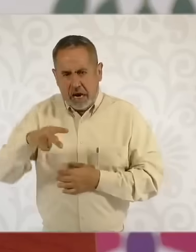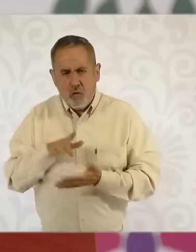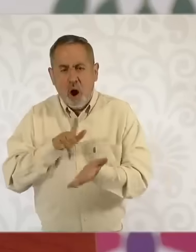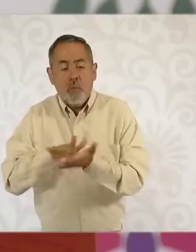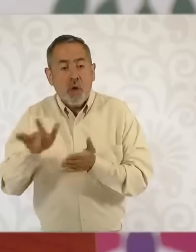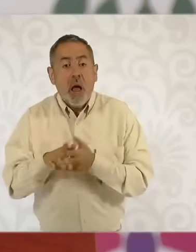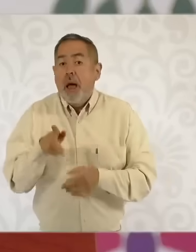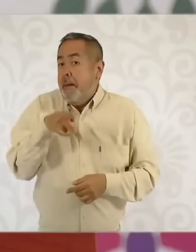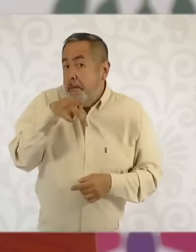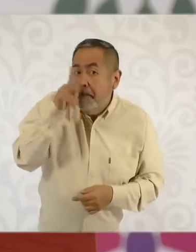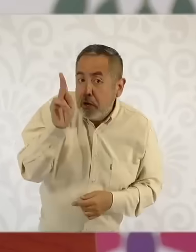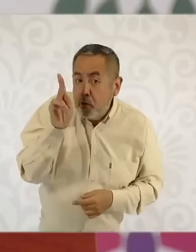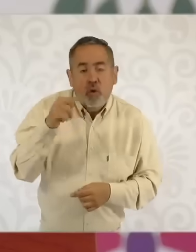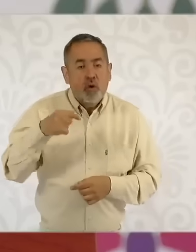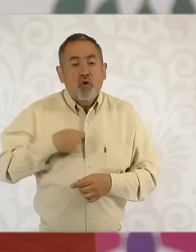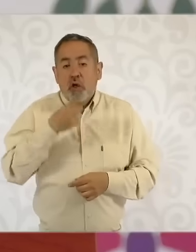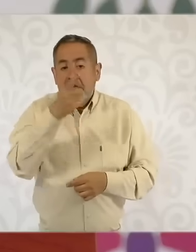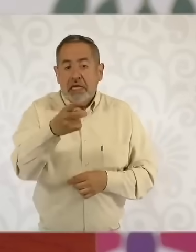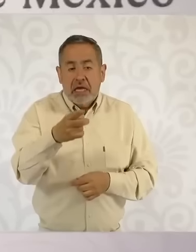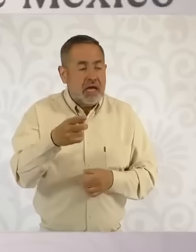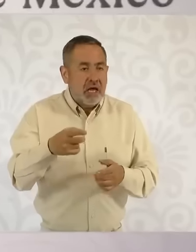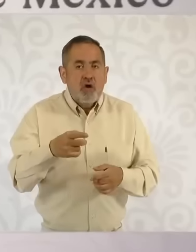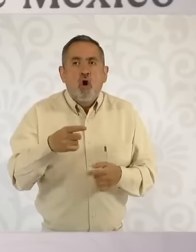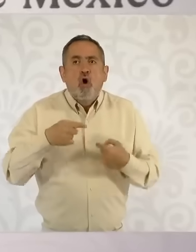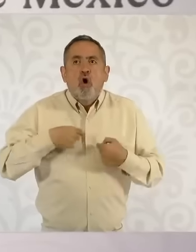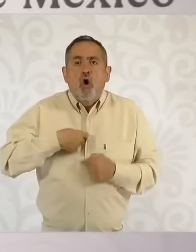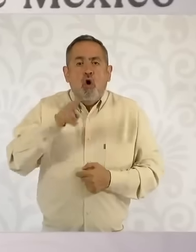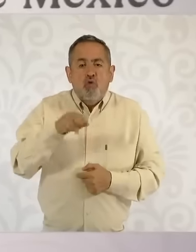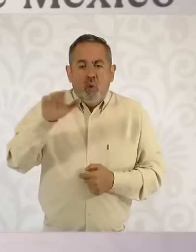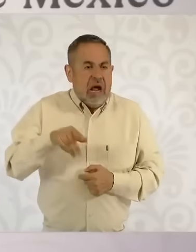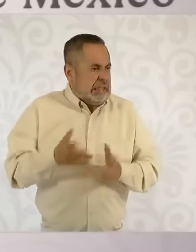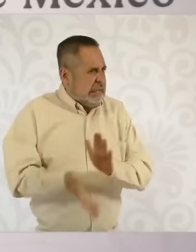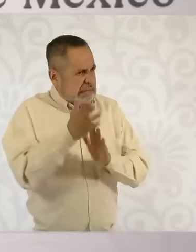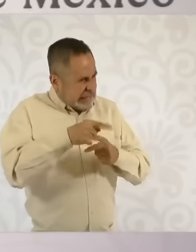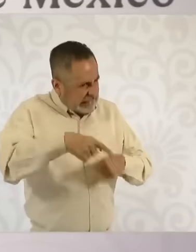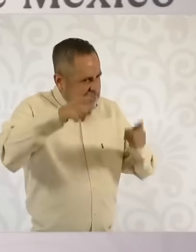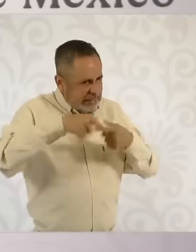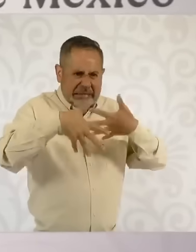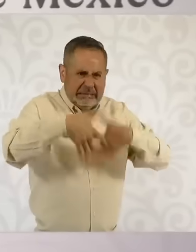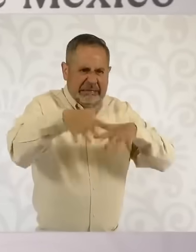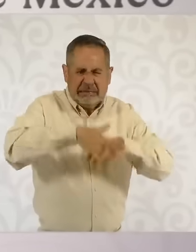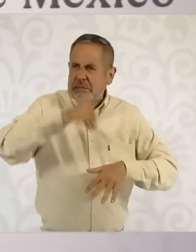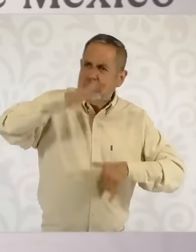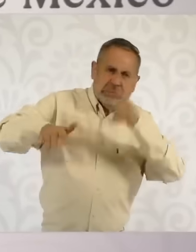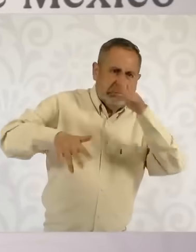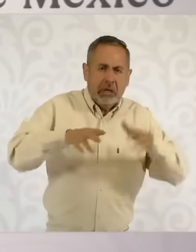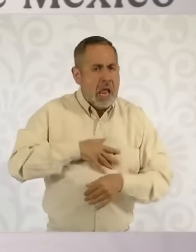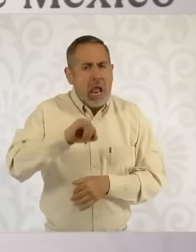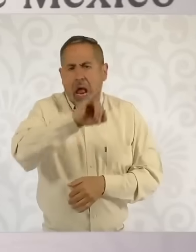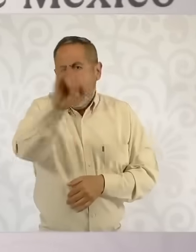llamamos es decir nunca hemos llamado a una movilización violenta jamás en toda nuestra vida."